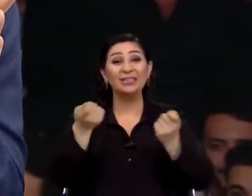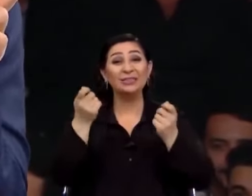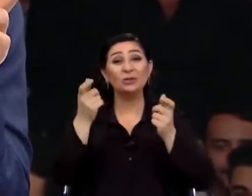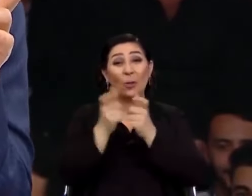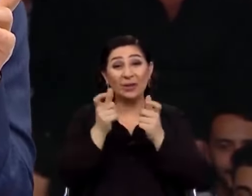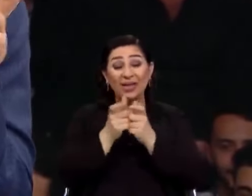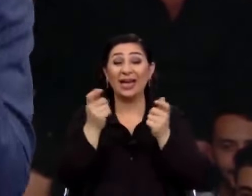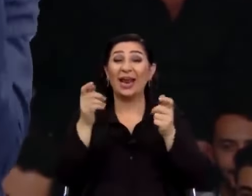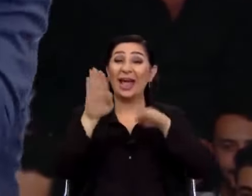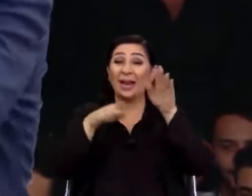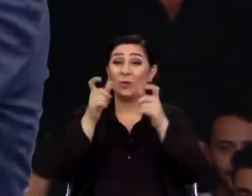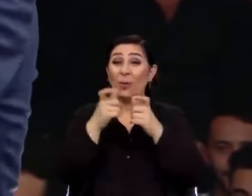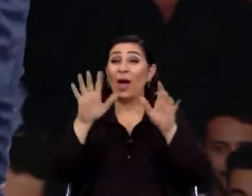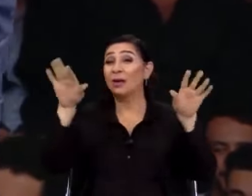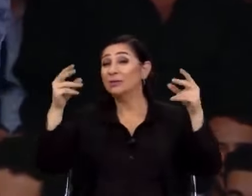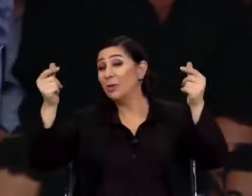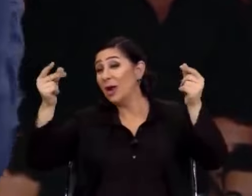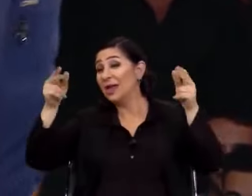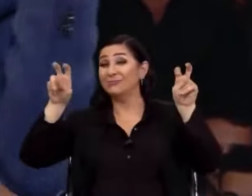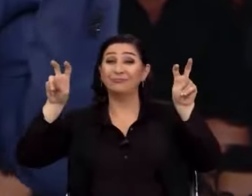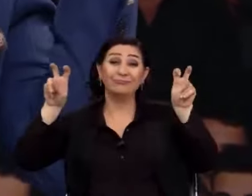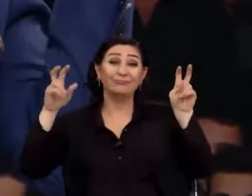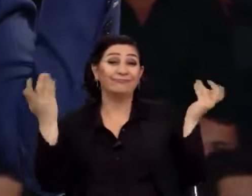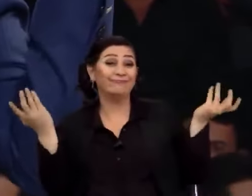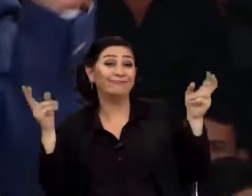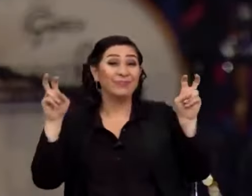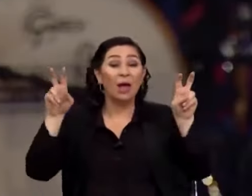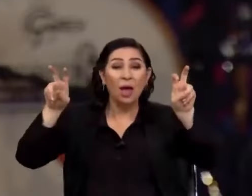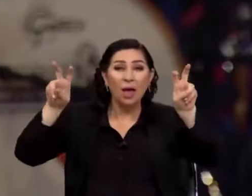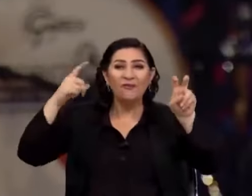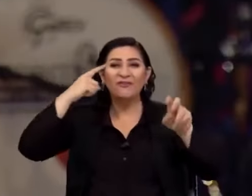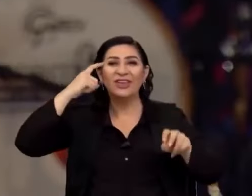çok yapılıyor sanıyorum herkes böyle olabilir yani Bu arada Çorum'da